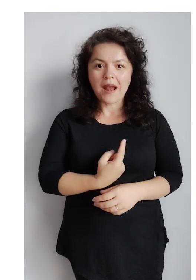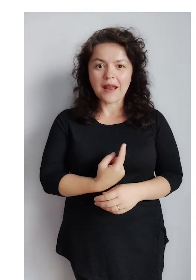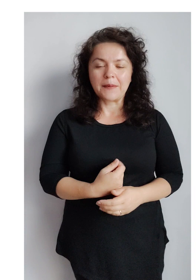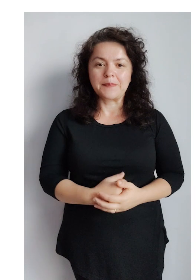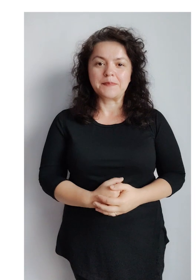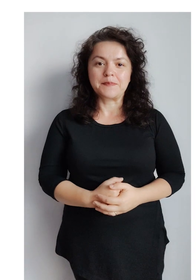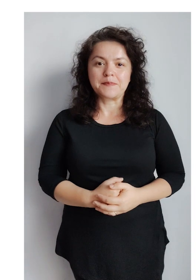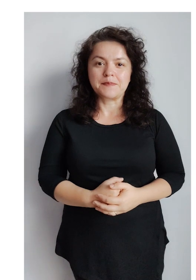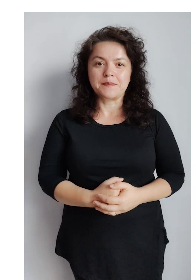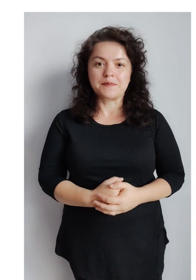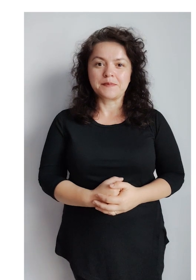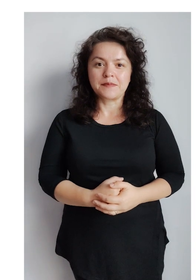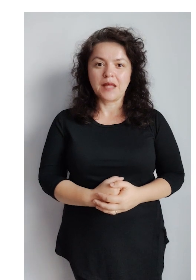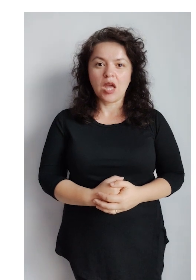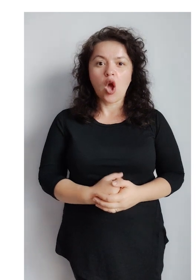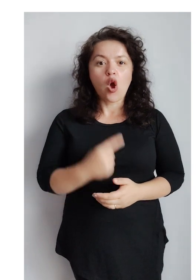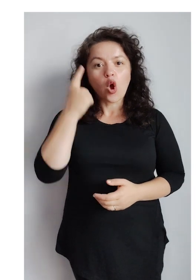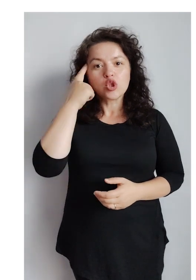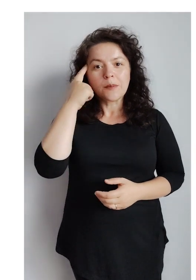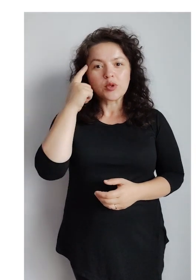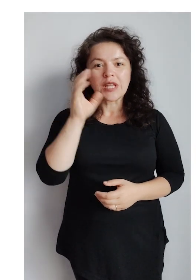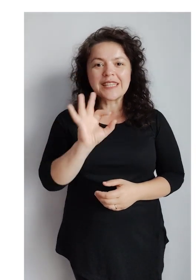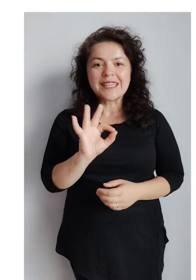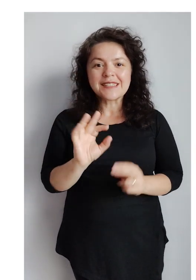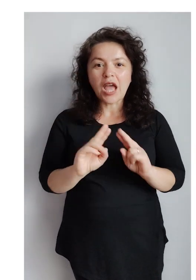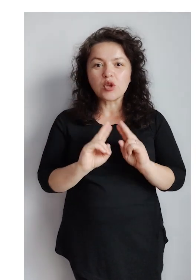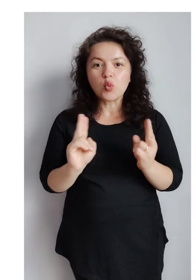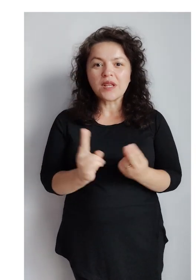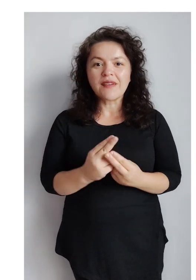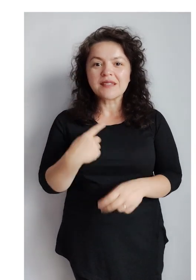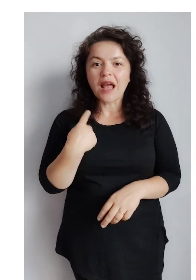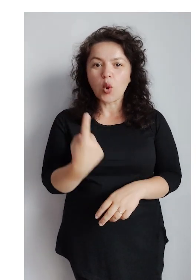Conceptul de design universal 1